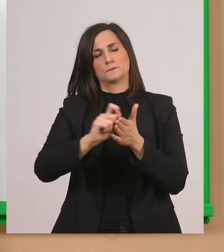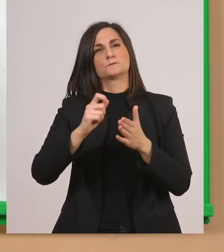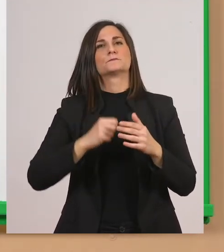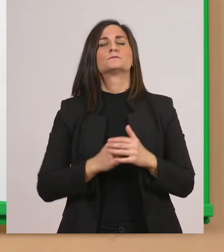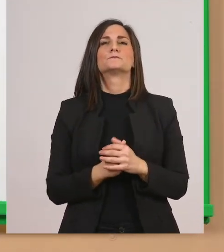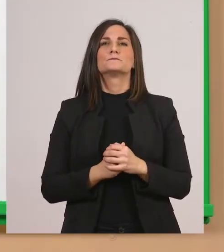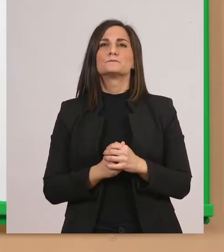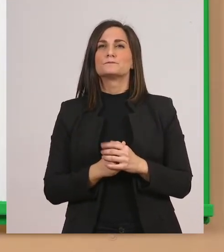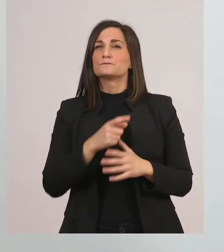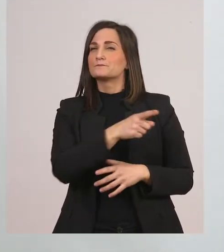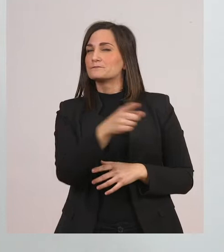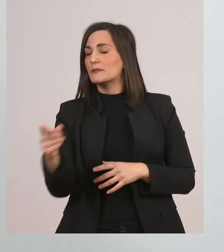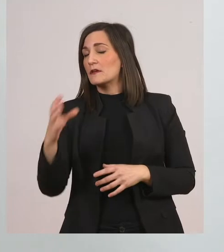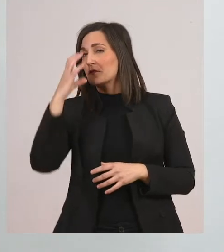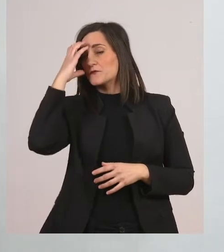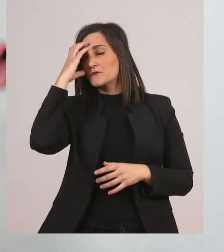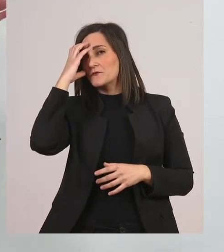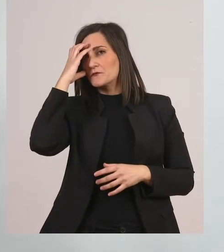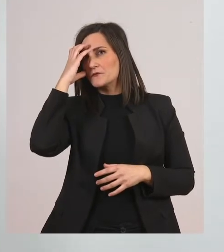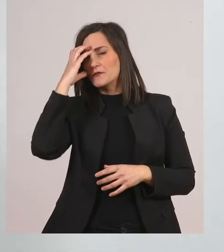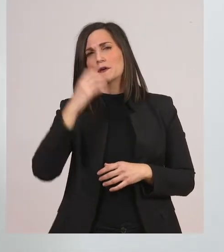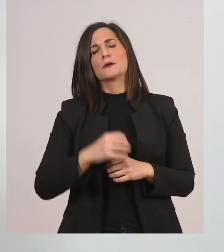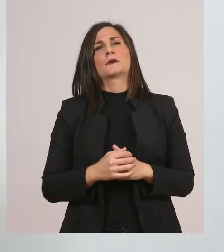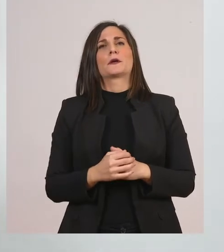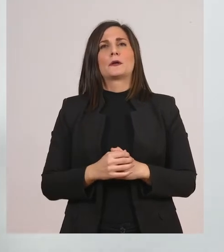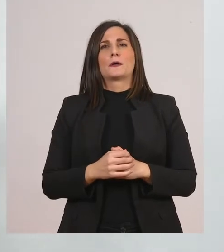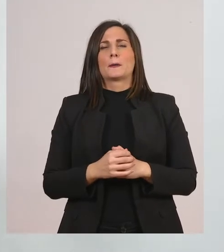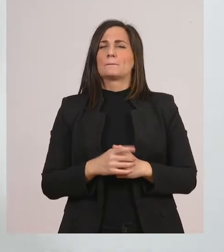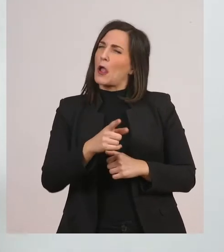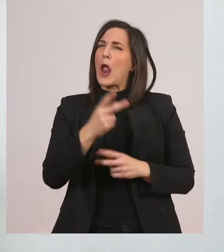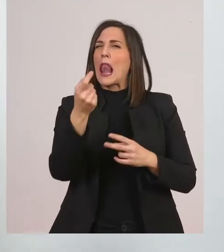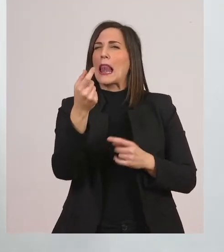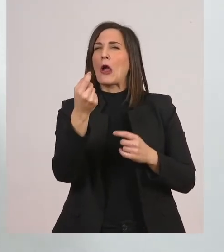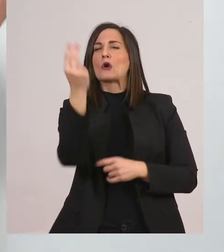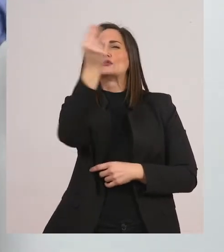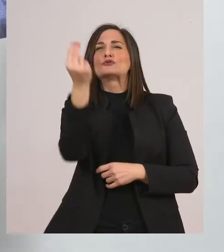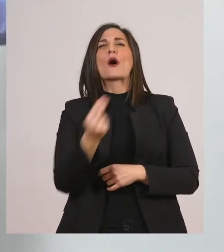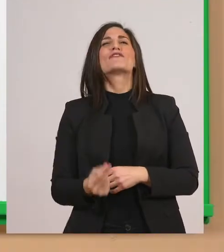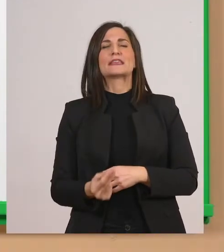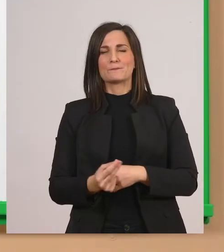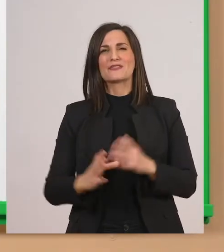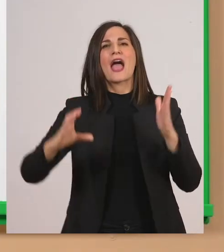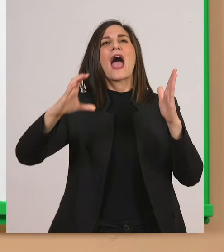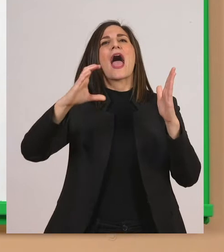Θυμόμαστε γενικά, και ίσως ας το κάνουμε και λίγο ...ζωγραφική, ότι η έκθεσή μας είναι σαν ένας άνθρωπος.